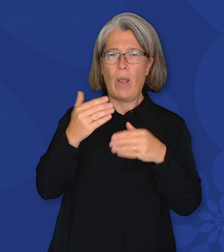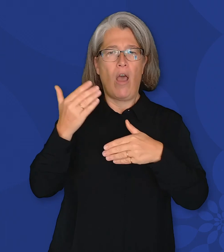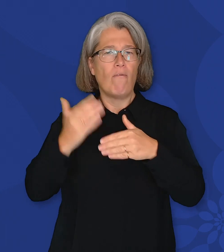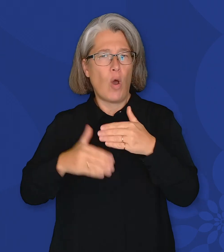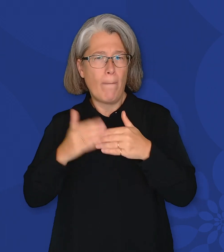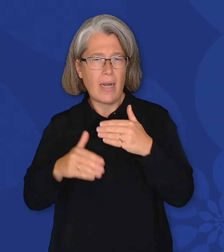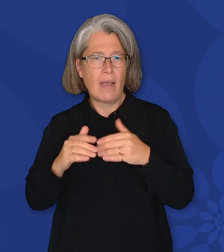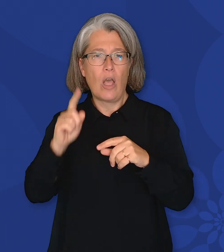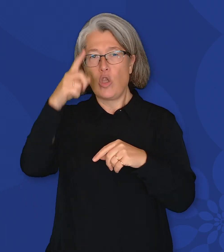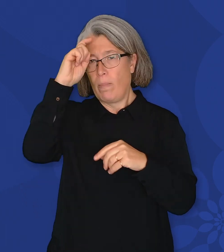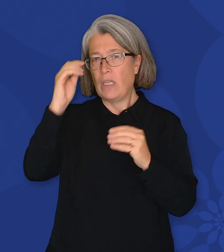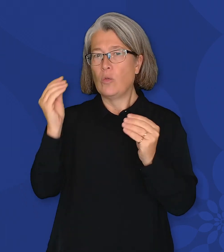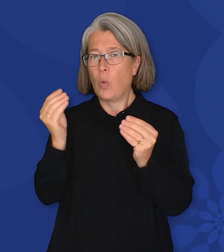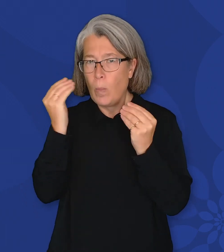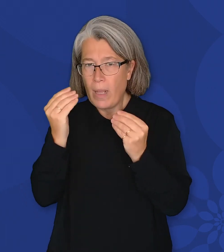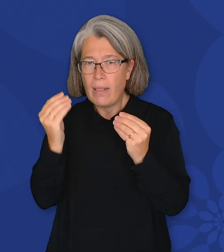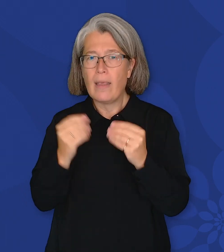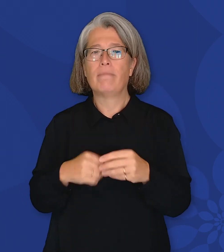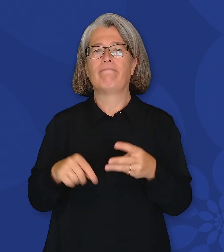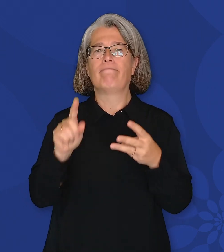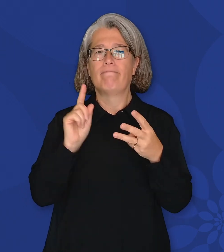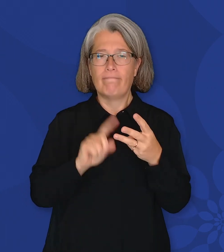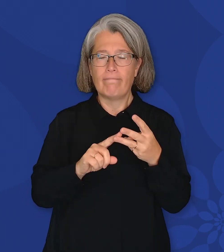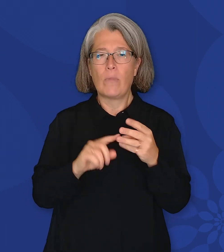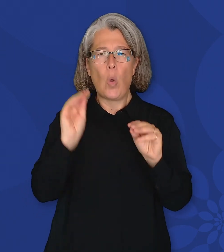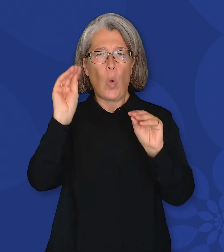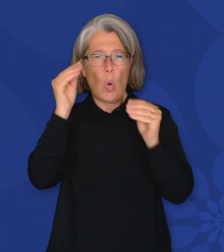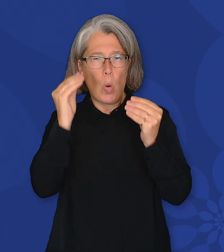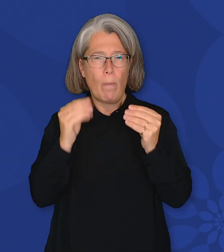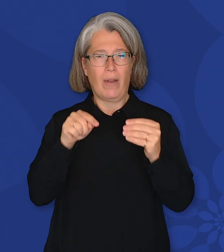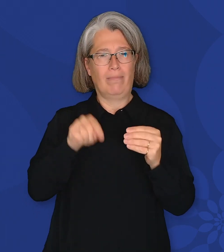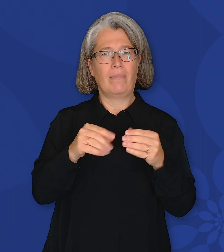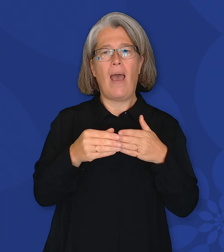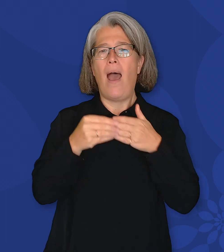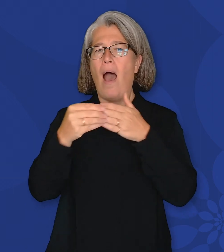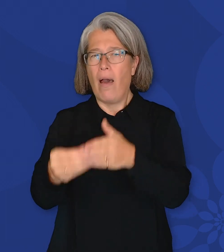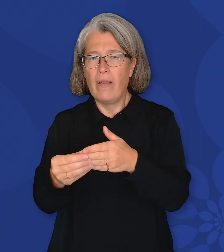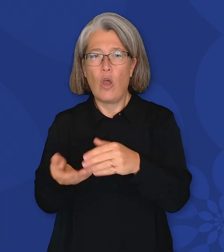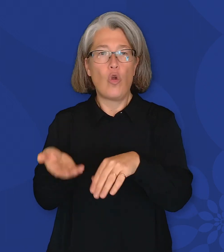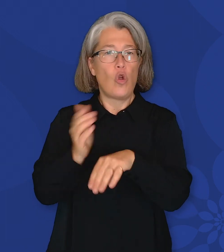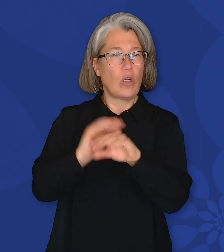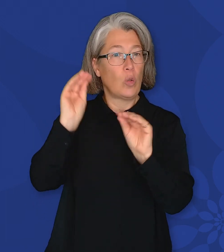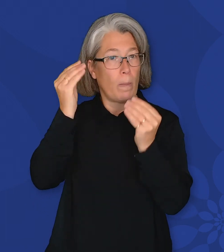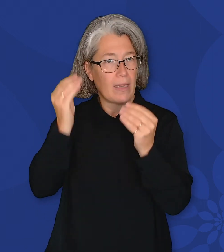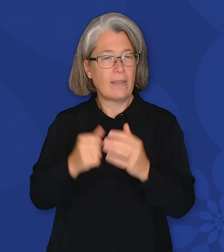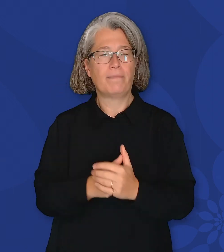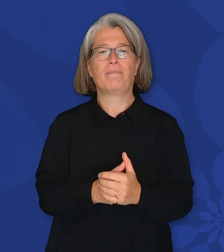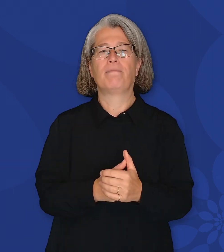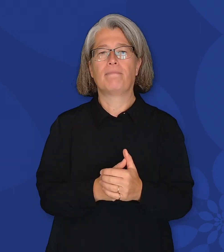förbereder för gymnasieutbildning och utbildning som handleder för yrkesutbildning.